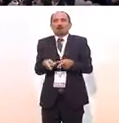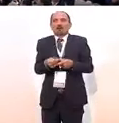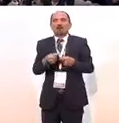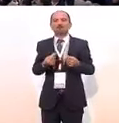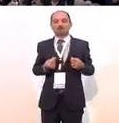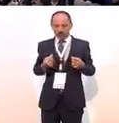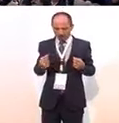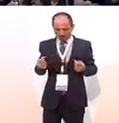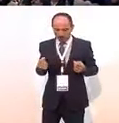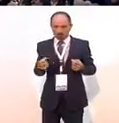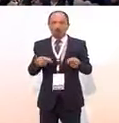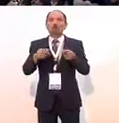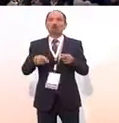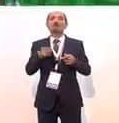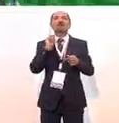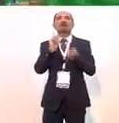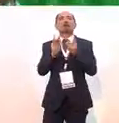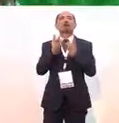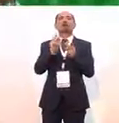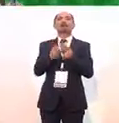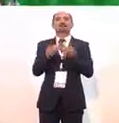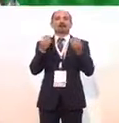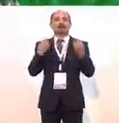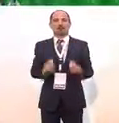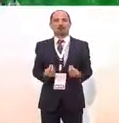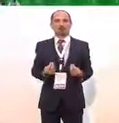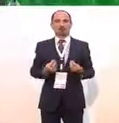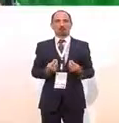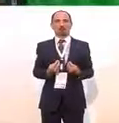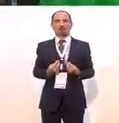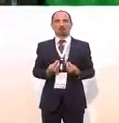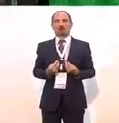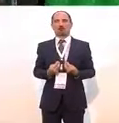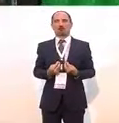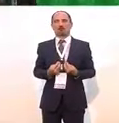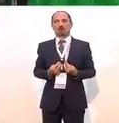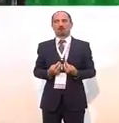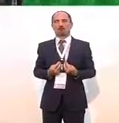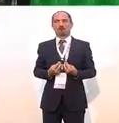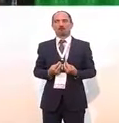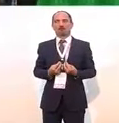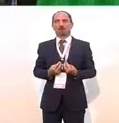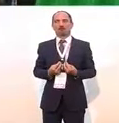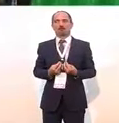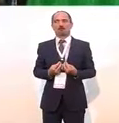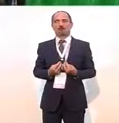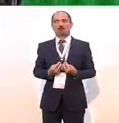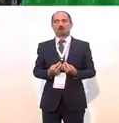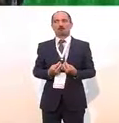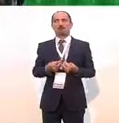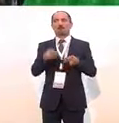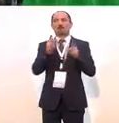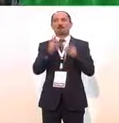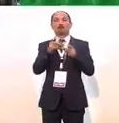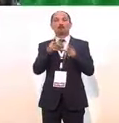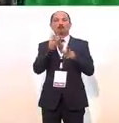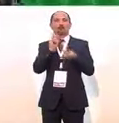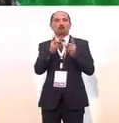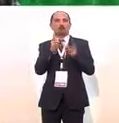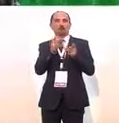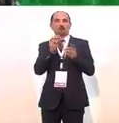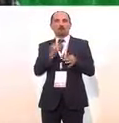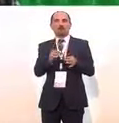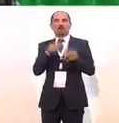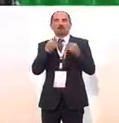sì, è la politica. Vedete, se noi siamo nelle condizioni di affrontare tutti gli argomenti